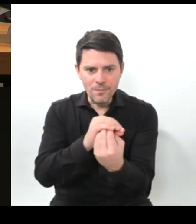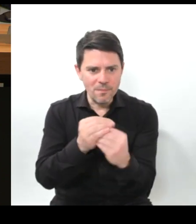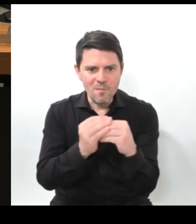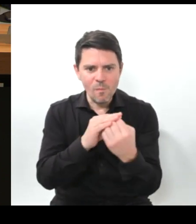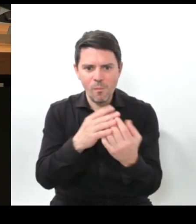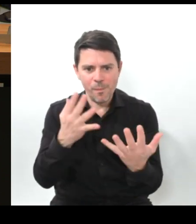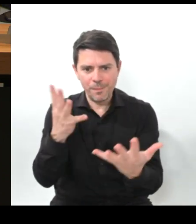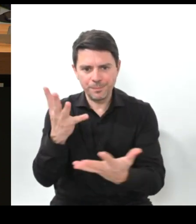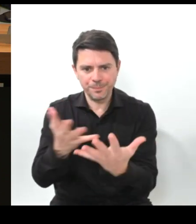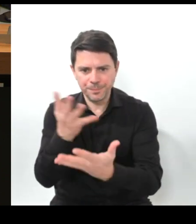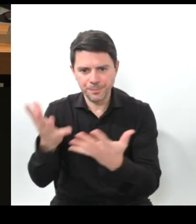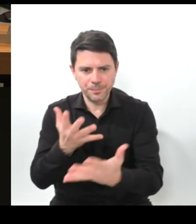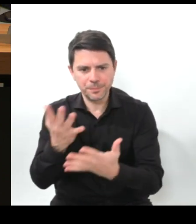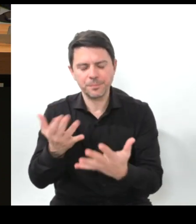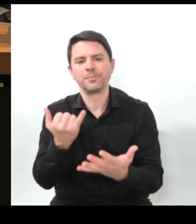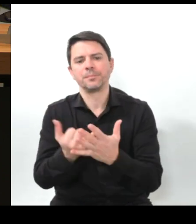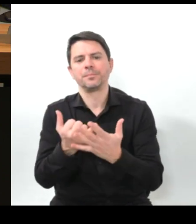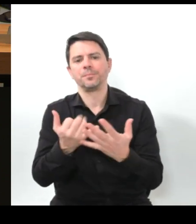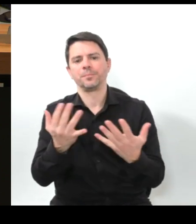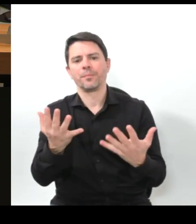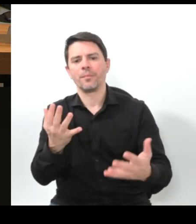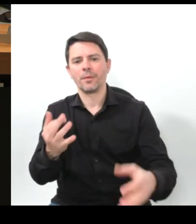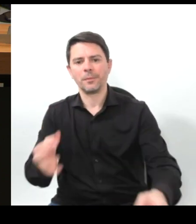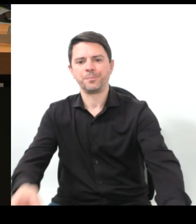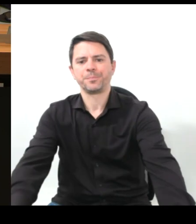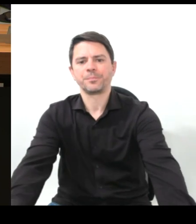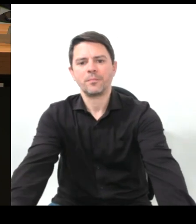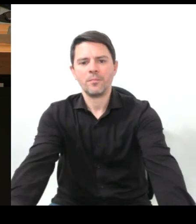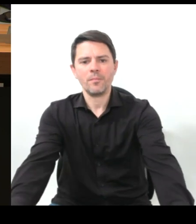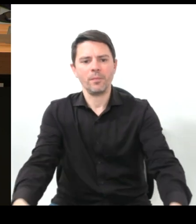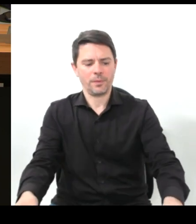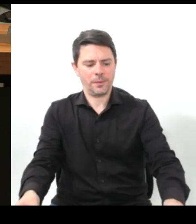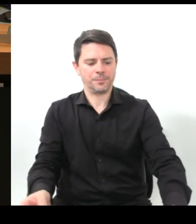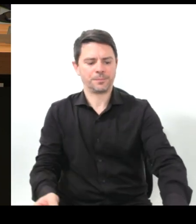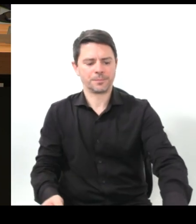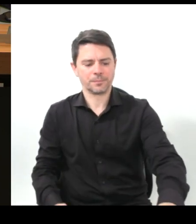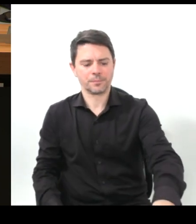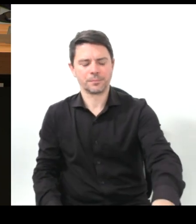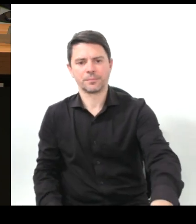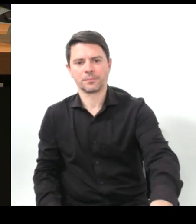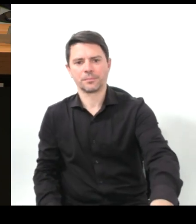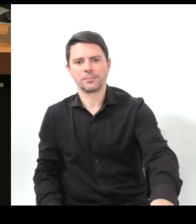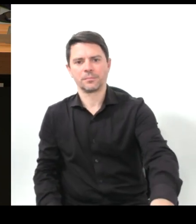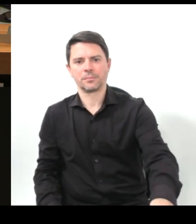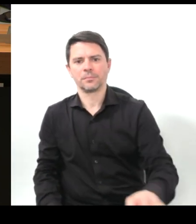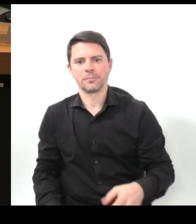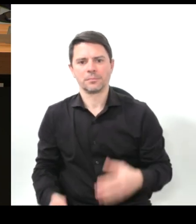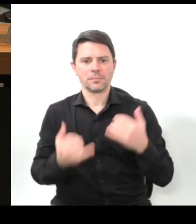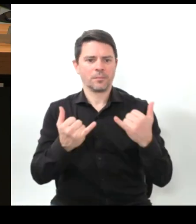die jungen Menschen zu entlasten. Wir wollen natürlich auch, die Attraktivität insgesamt steigern, ist der nächste